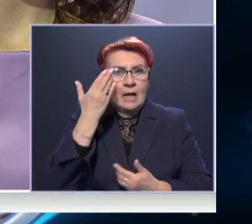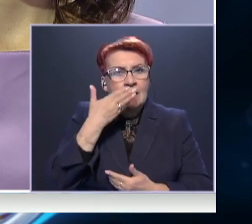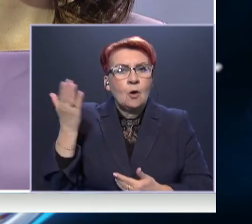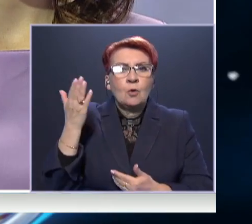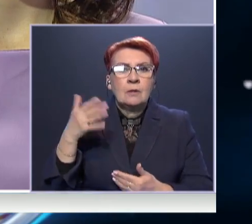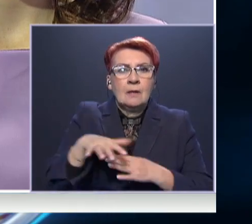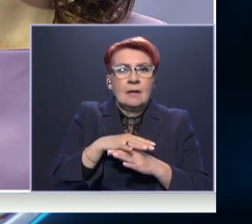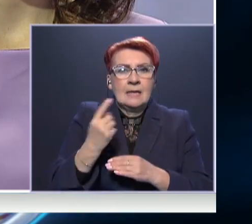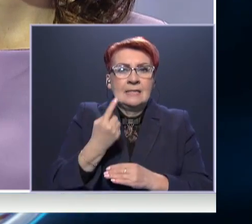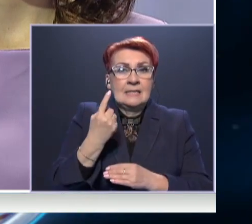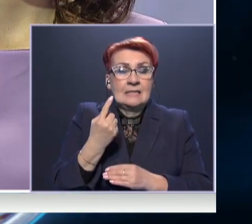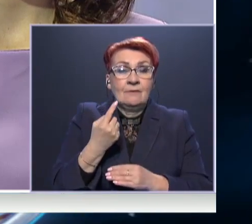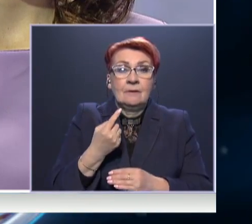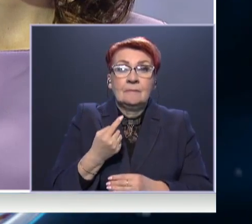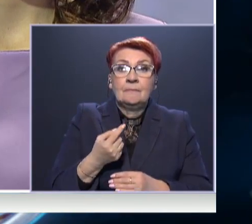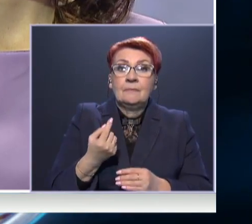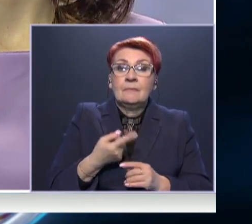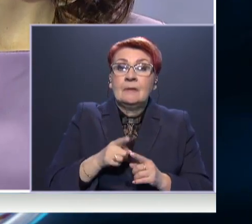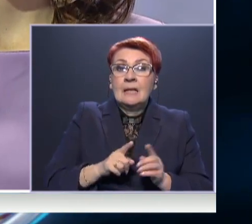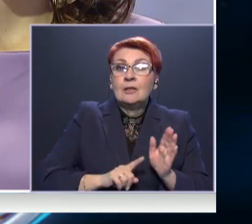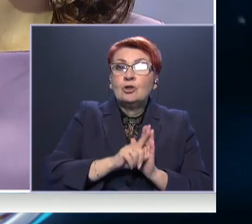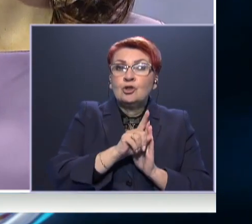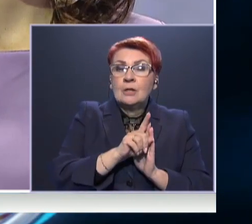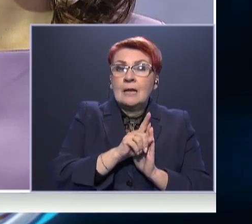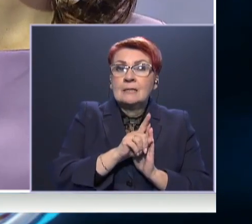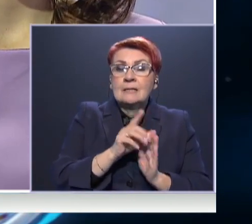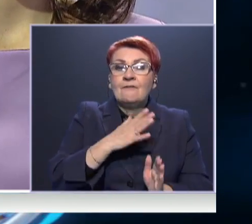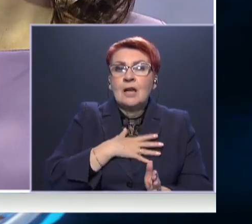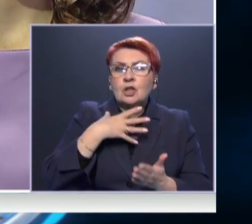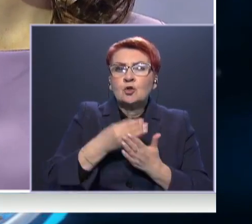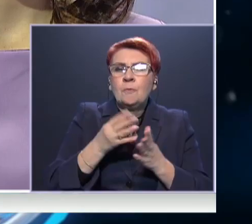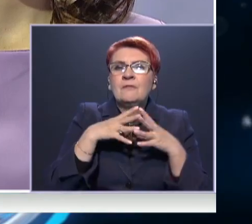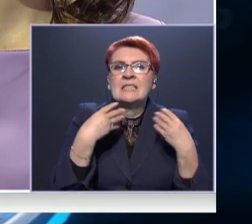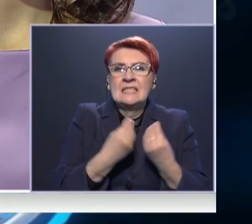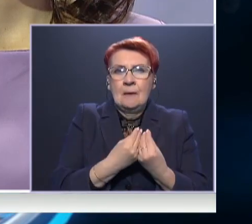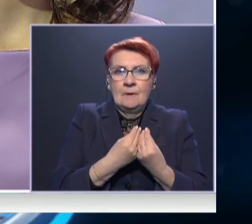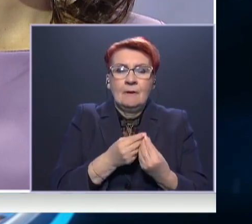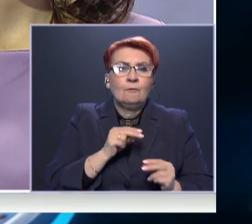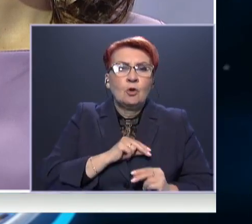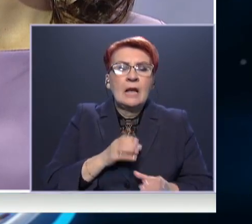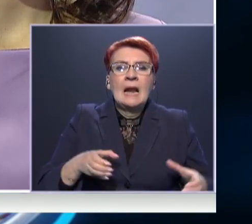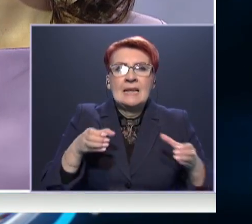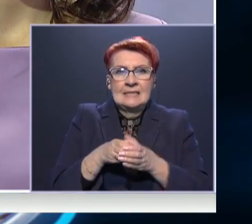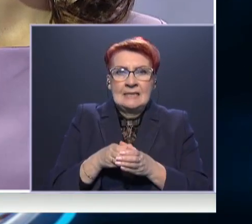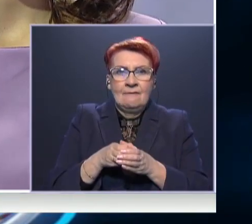начинается даже не всегда на площадях она начинается в наших собственных семьях трудовых коллективах в